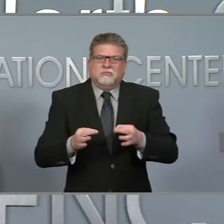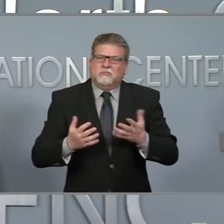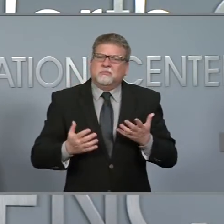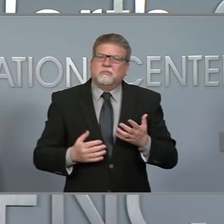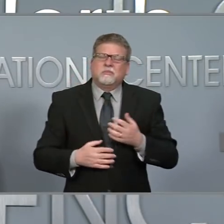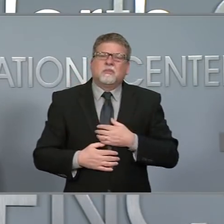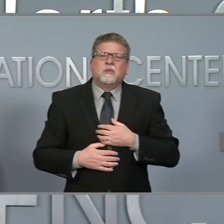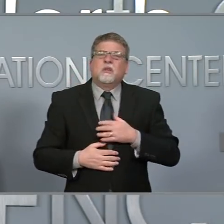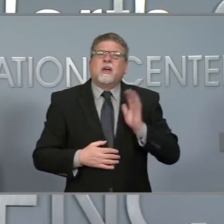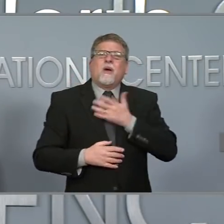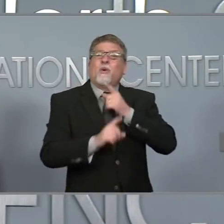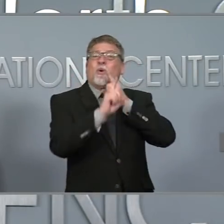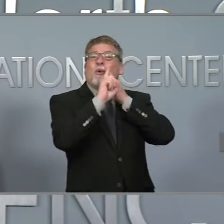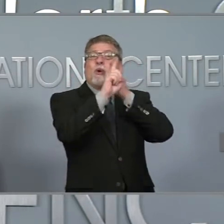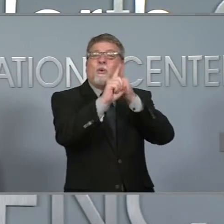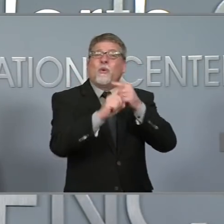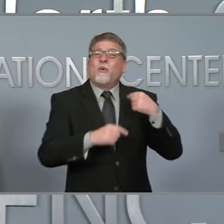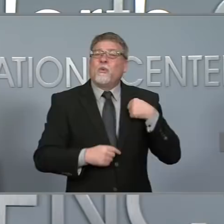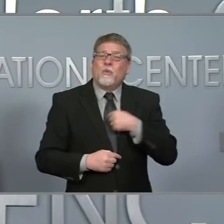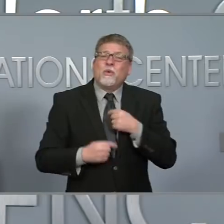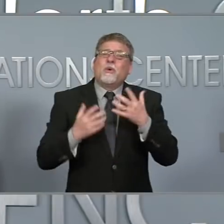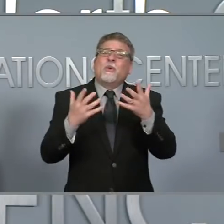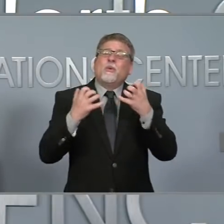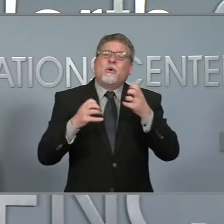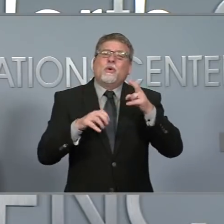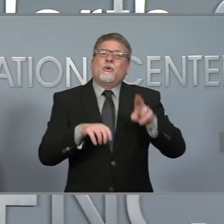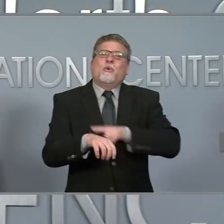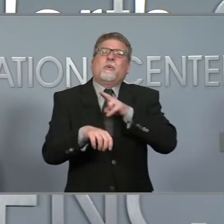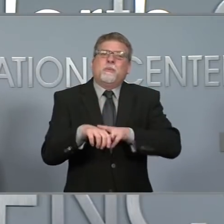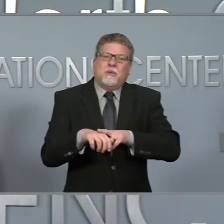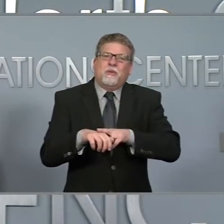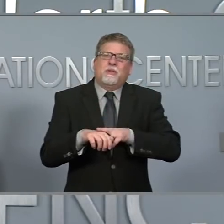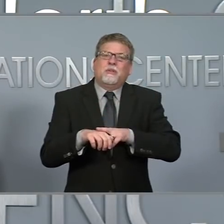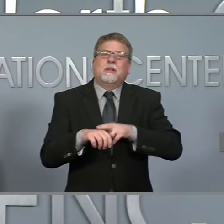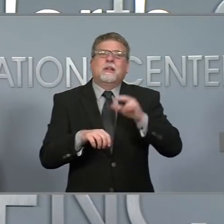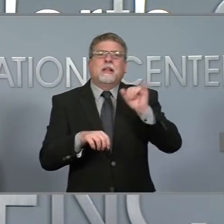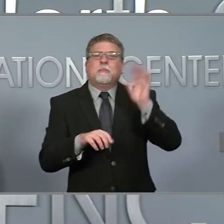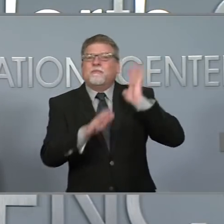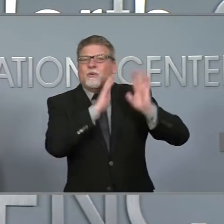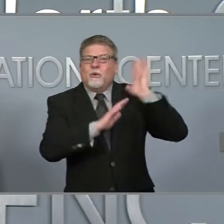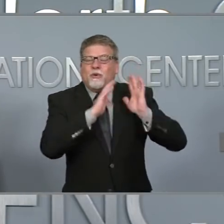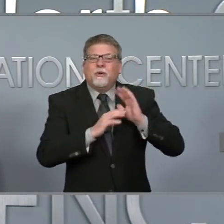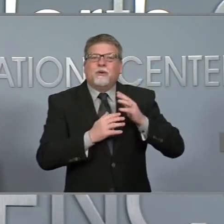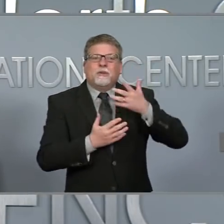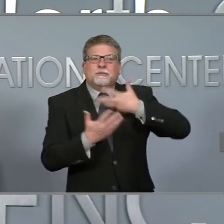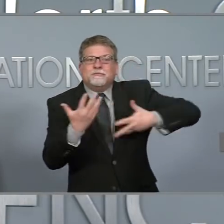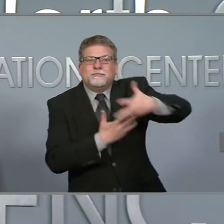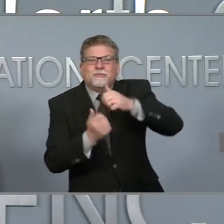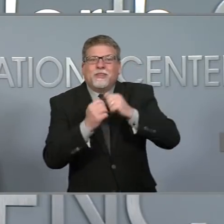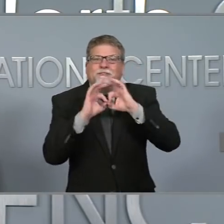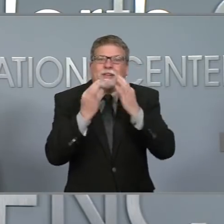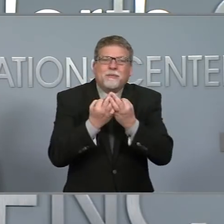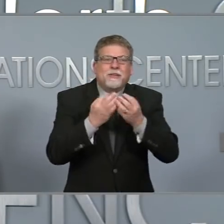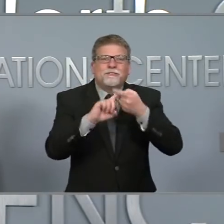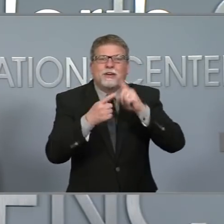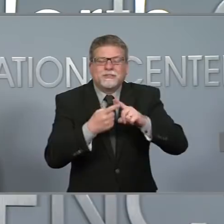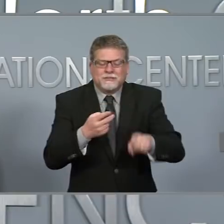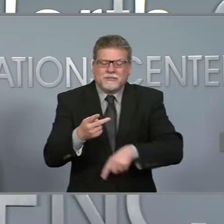mascarilla como usando una en un evento concurriendo en el interior nivel de comodidad es